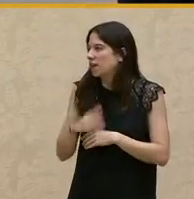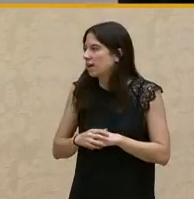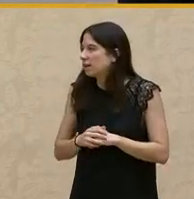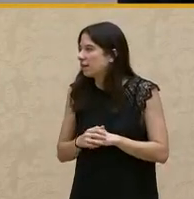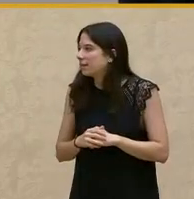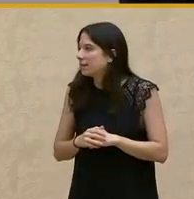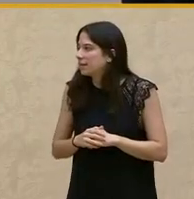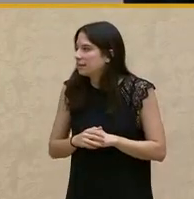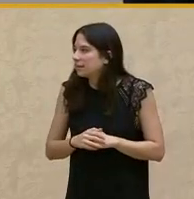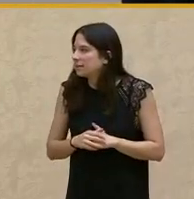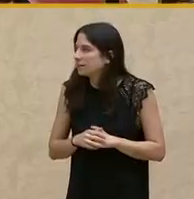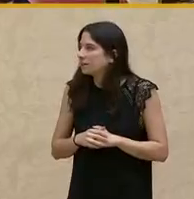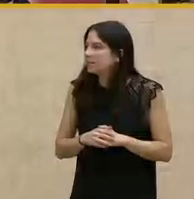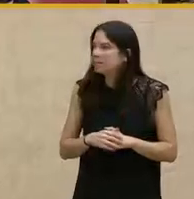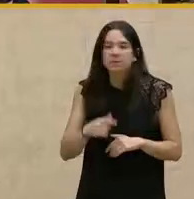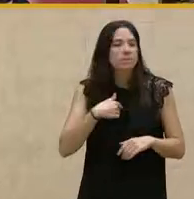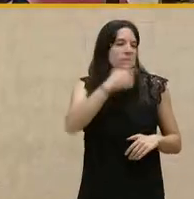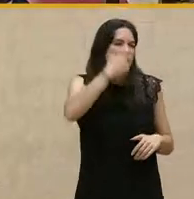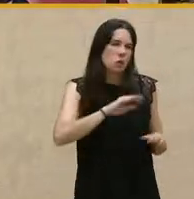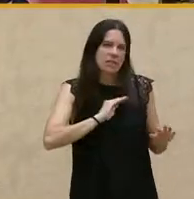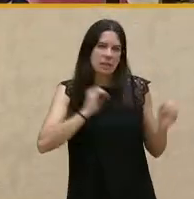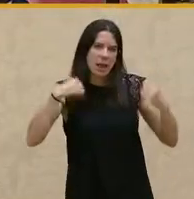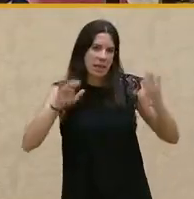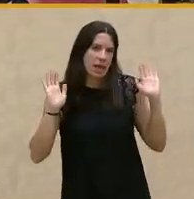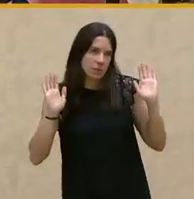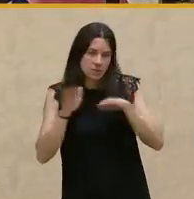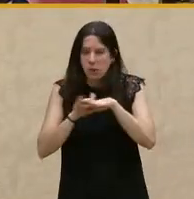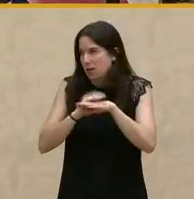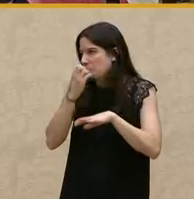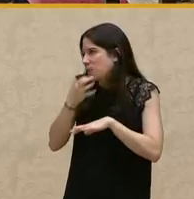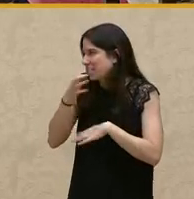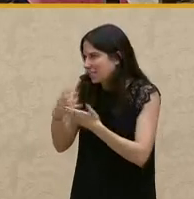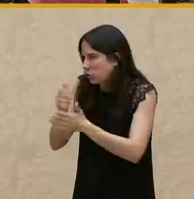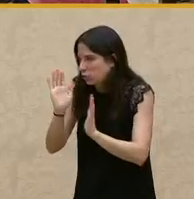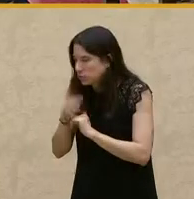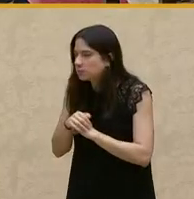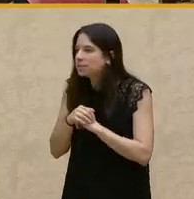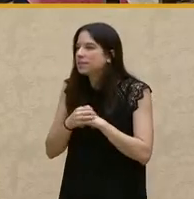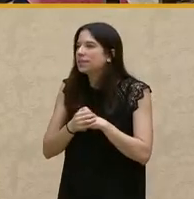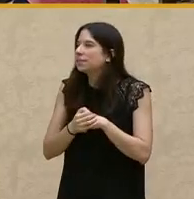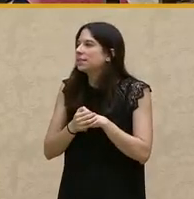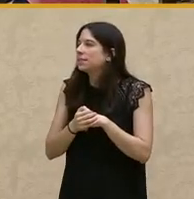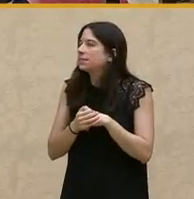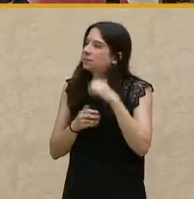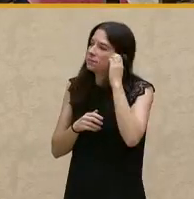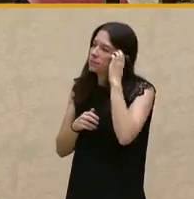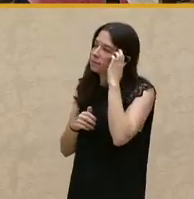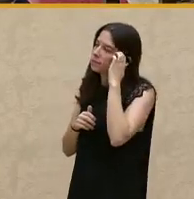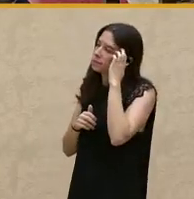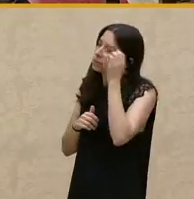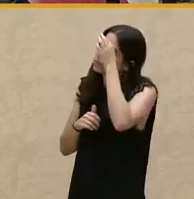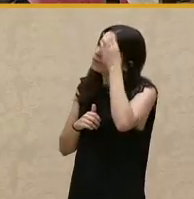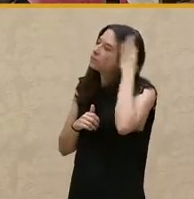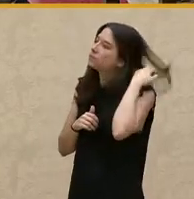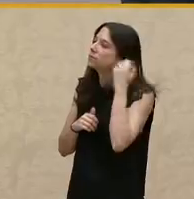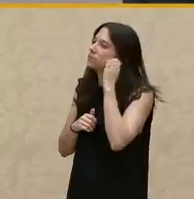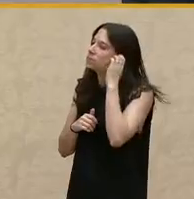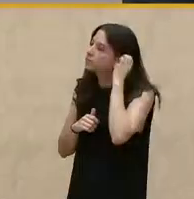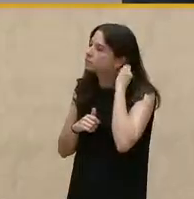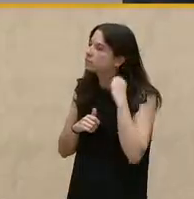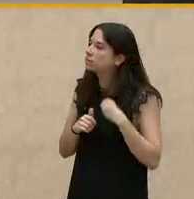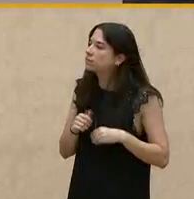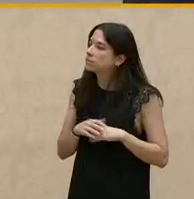Entonces, como yo soy muy práctica, disculpad, buenas tardes a todos, es importante escuchar,